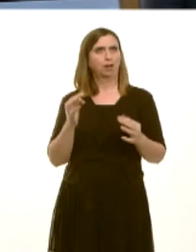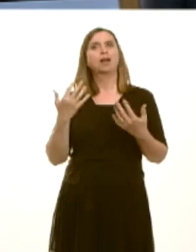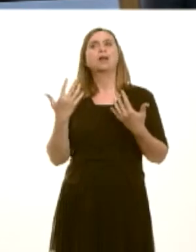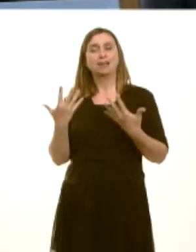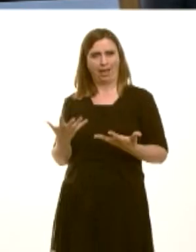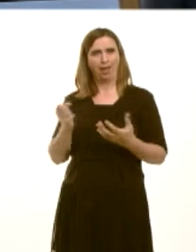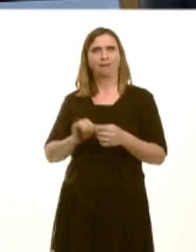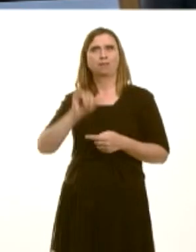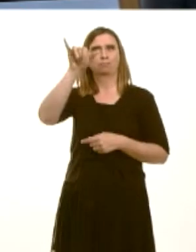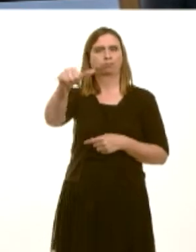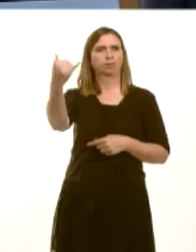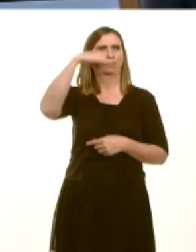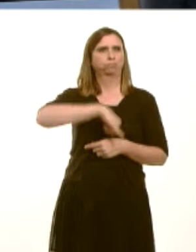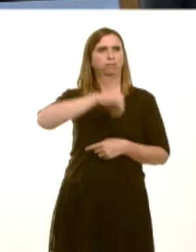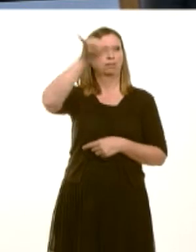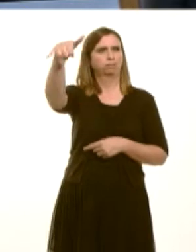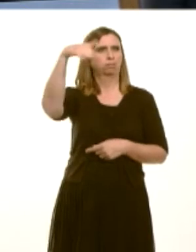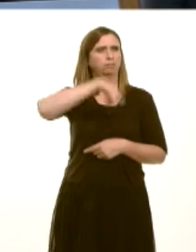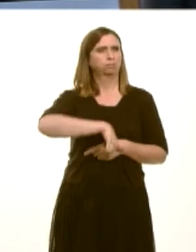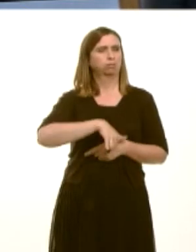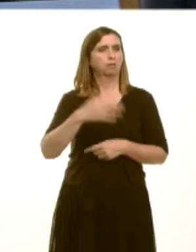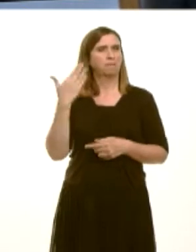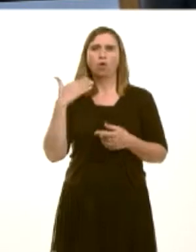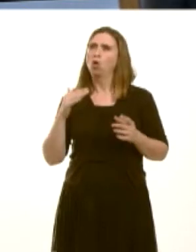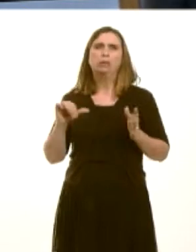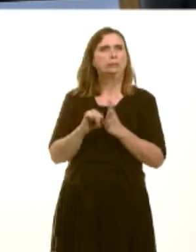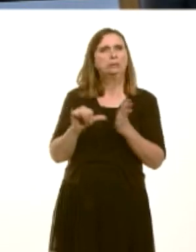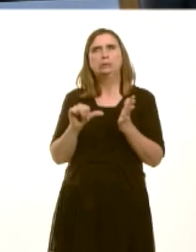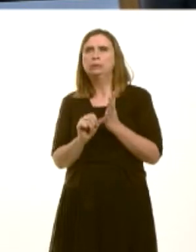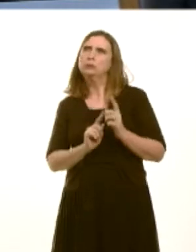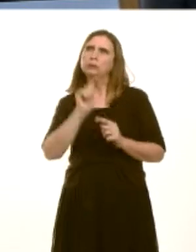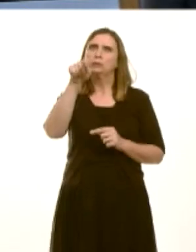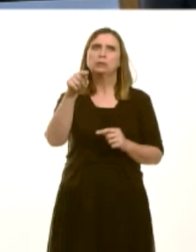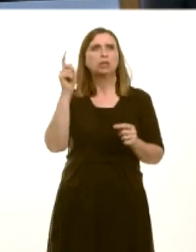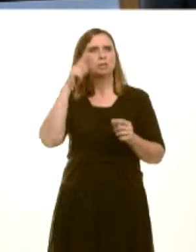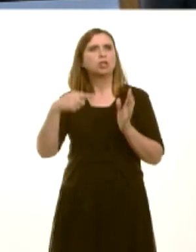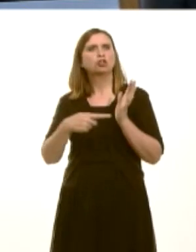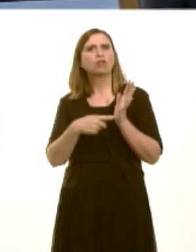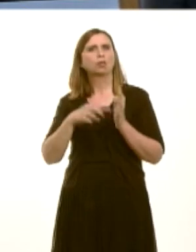ac roedd yn rhaid newid yn Amwythig. Mae gennym awyren sydd yn mynd oír gogledd iír de.